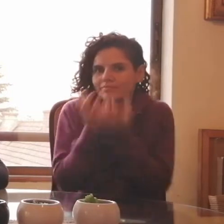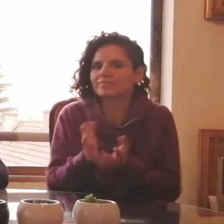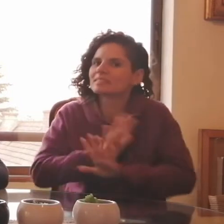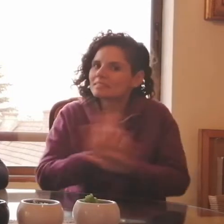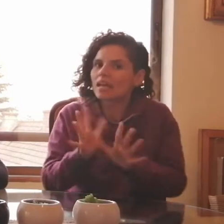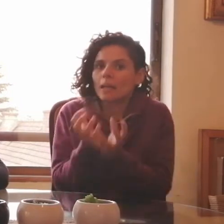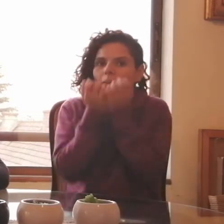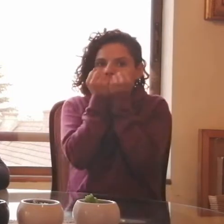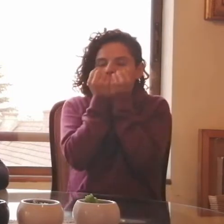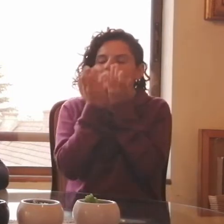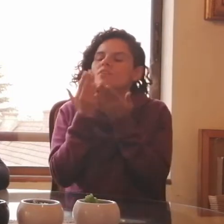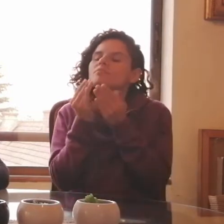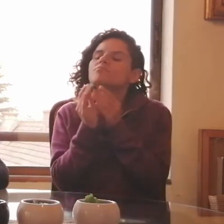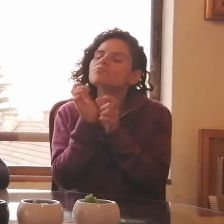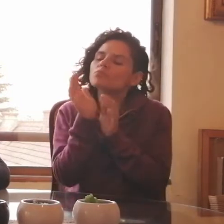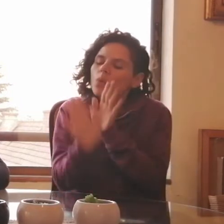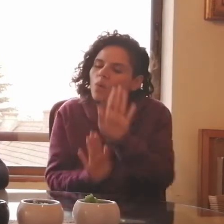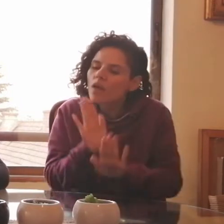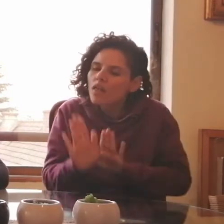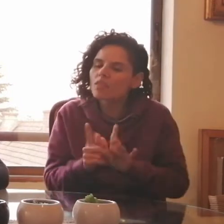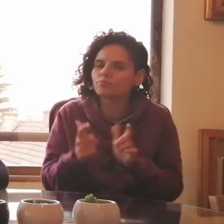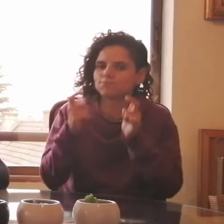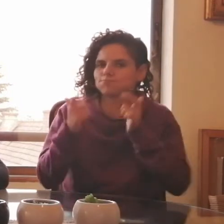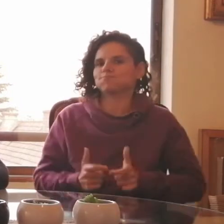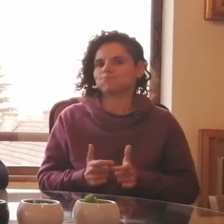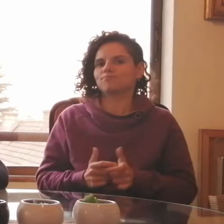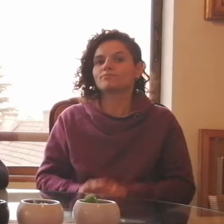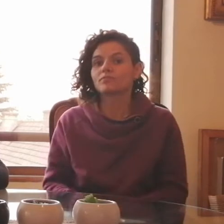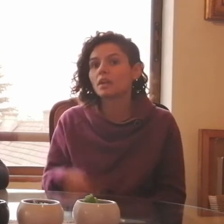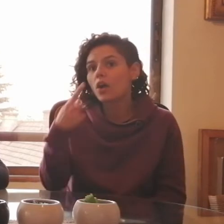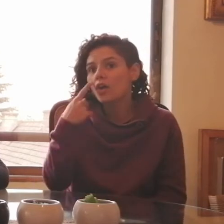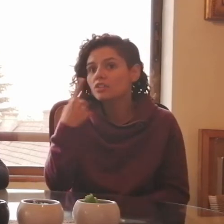mantener al margen de la linea editorial Vamos a conocer un poquito de la Bernie